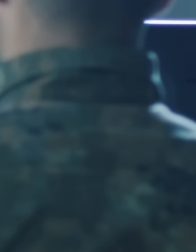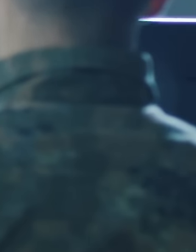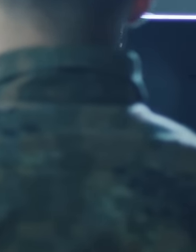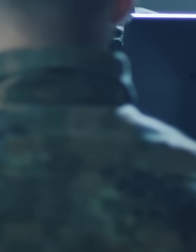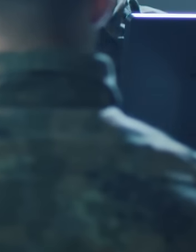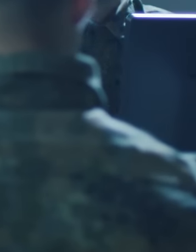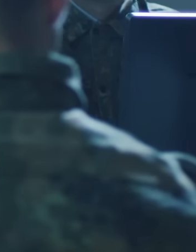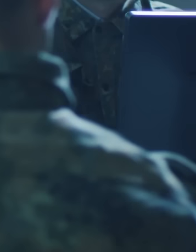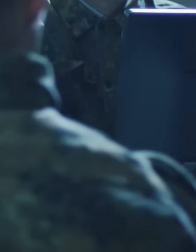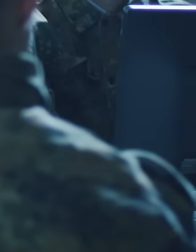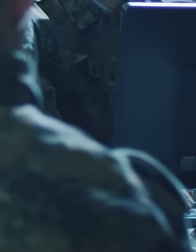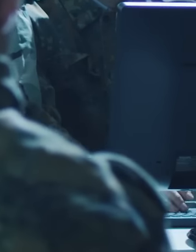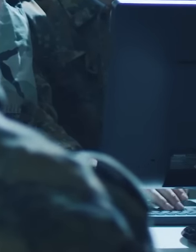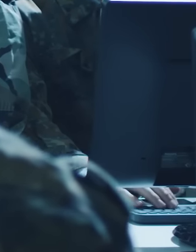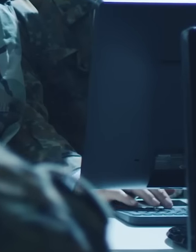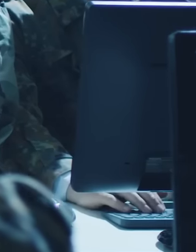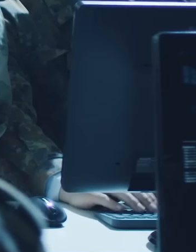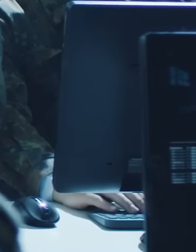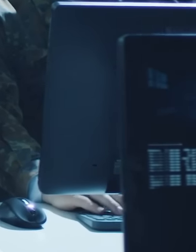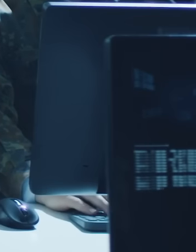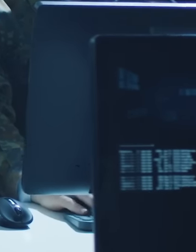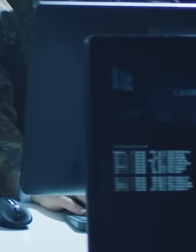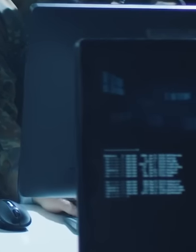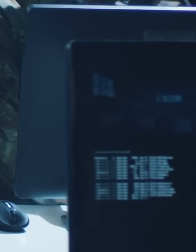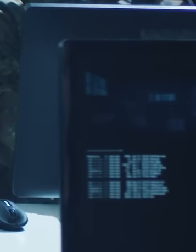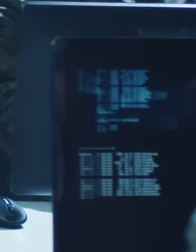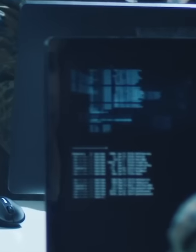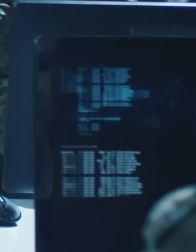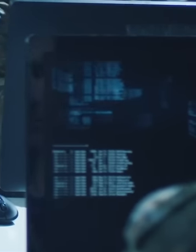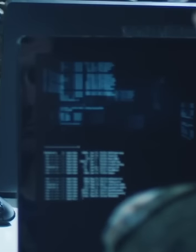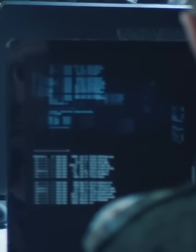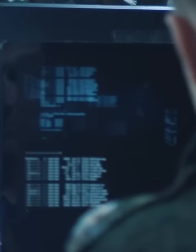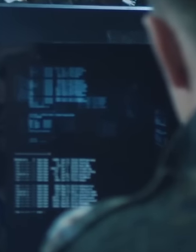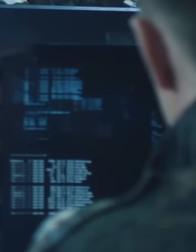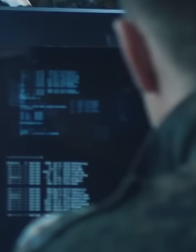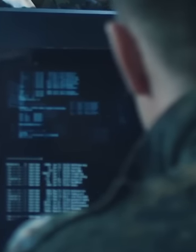inteligencia naval, del Centro Nacional de Inteligencia, de la WIF y de la Fiscalía General